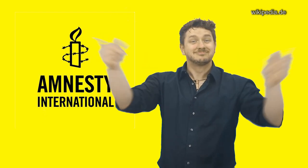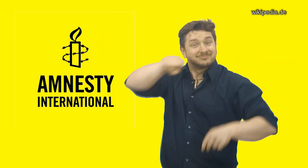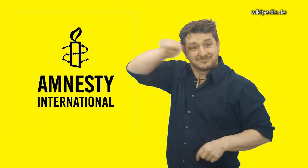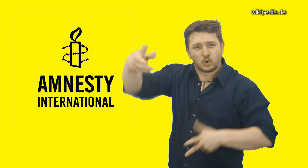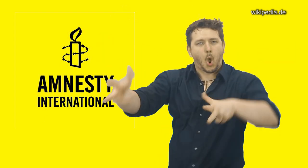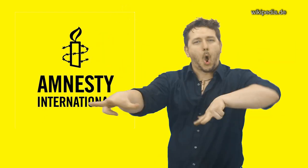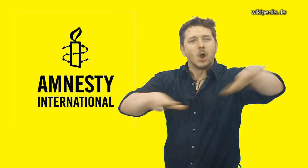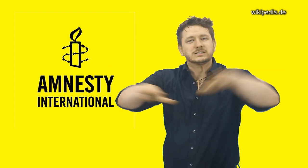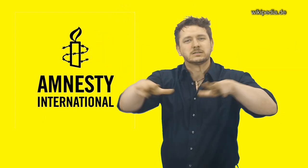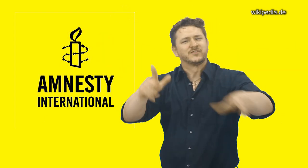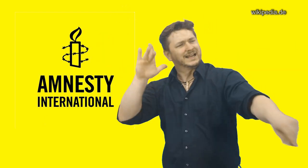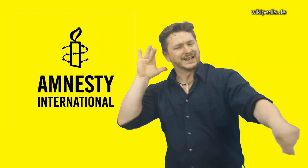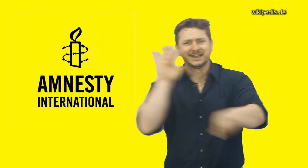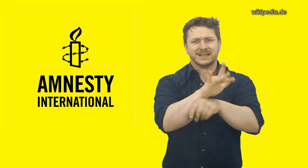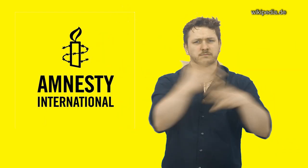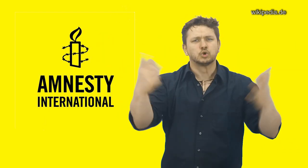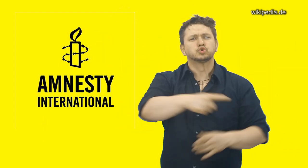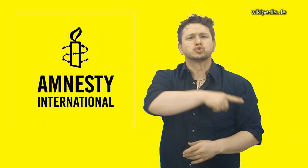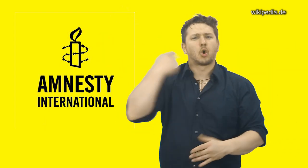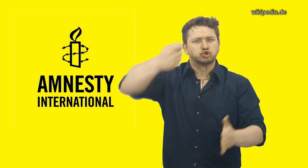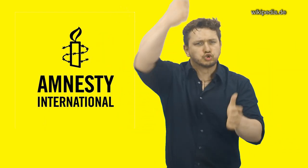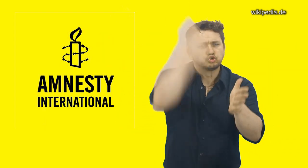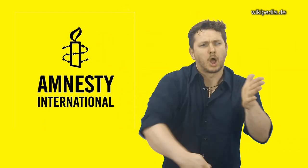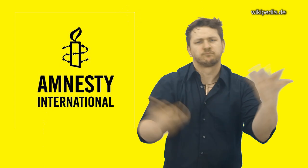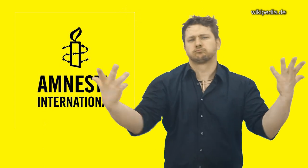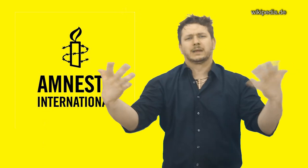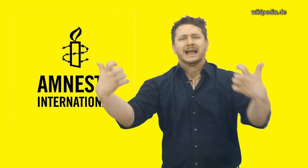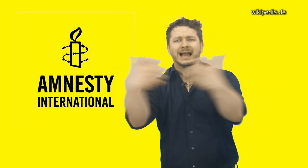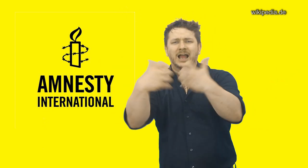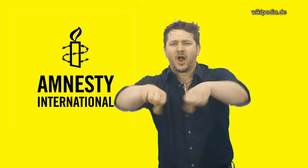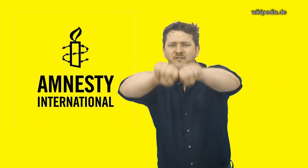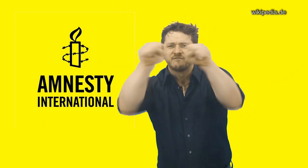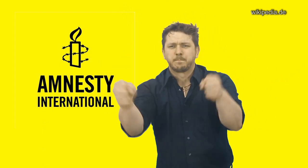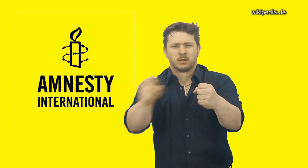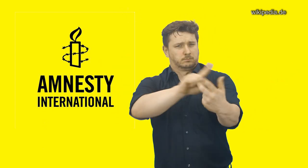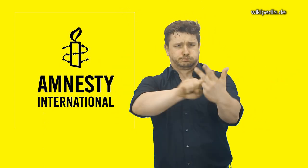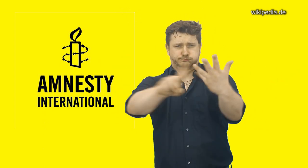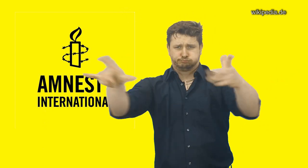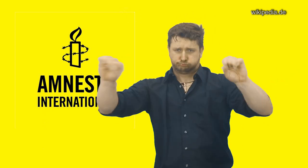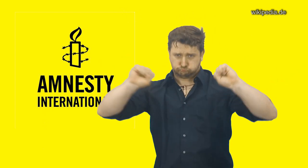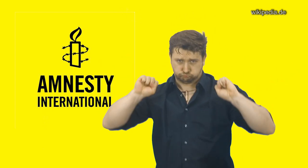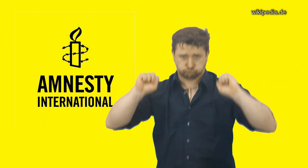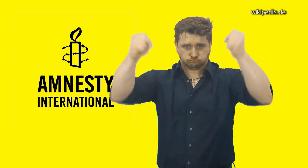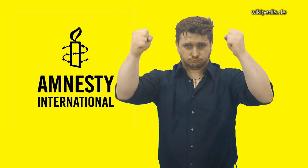Es ist eine Organisation, die sich weltweit gegen z.B. Todesstrafen, Kriegsverbrechen, usw. einsetzt.